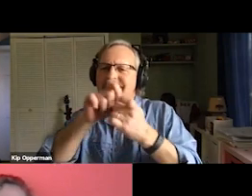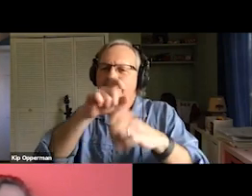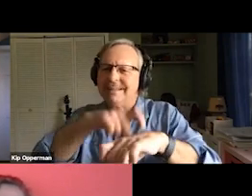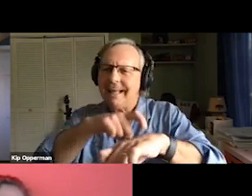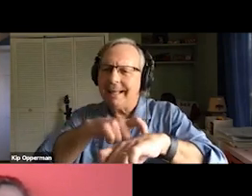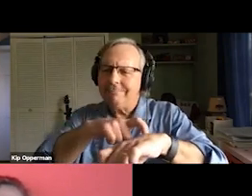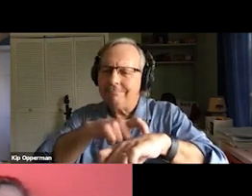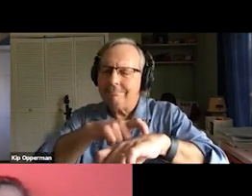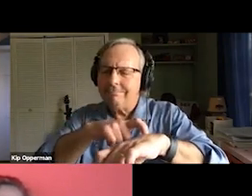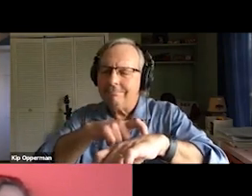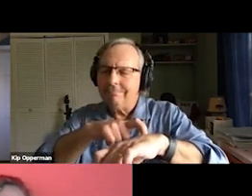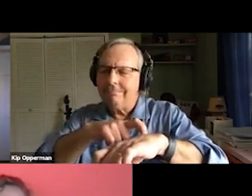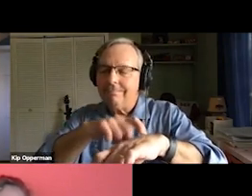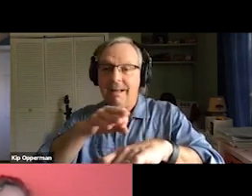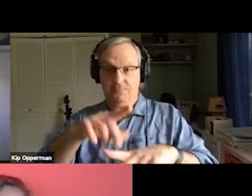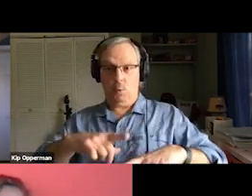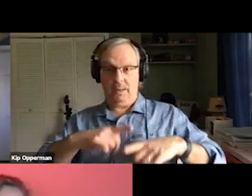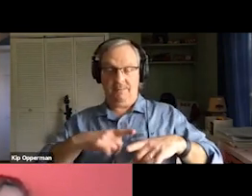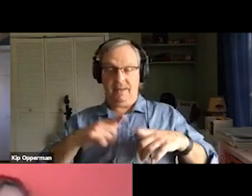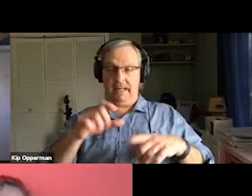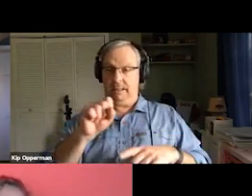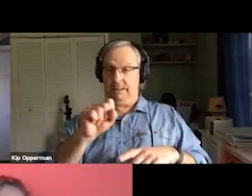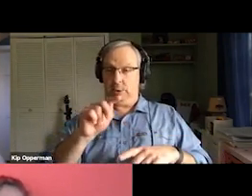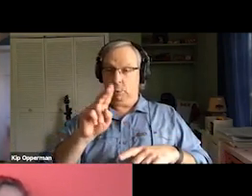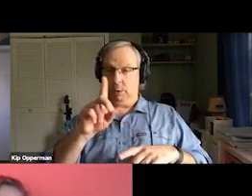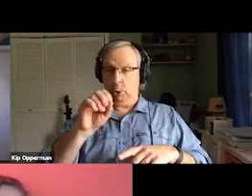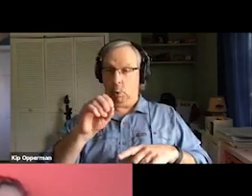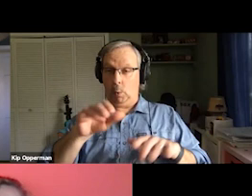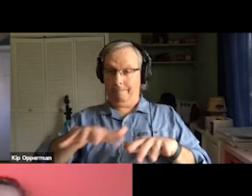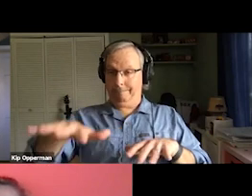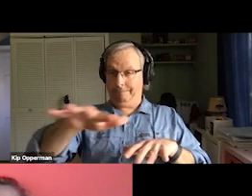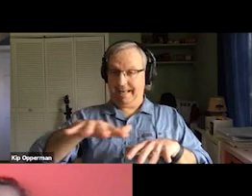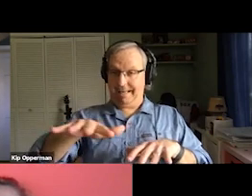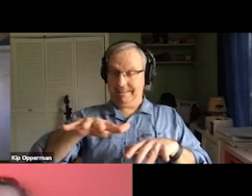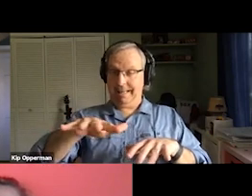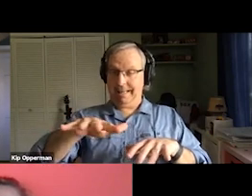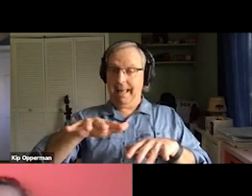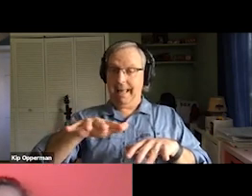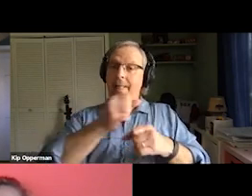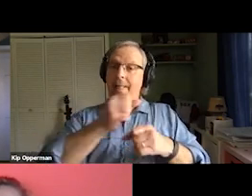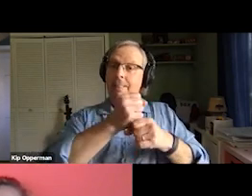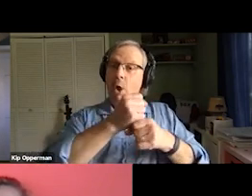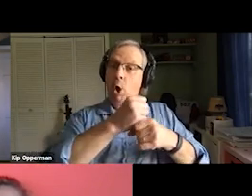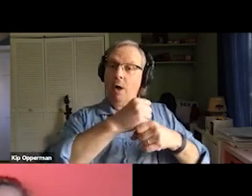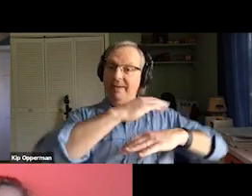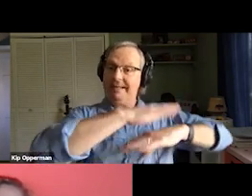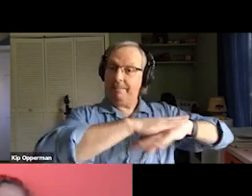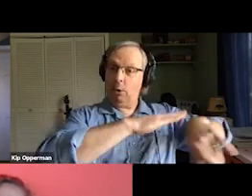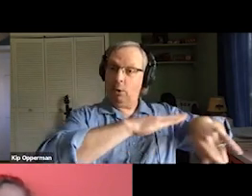Si viven en un espacio de estudio y su mesa de café es como la mesa del comedor,